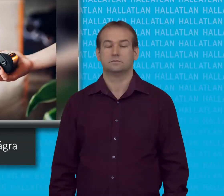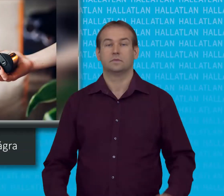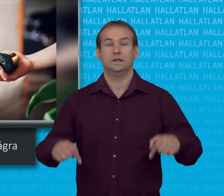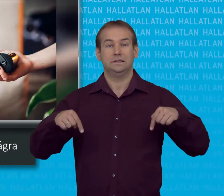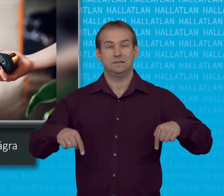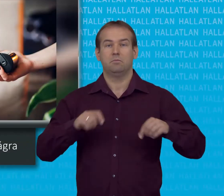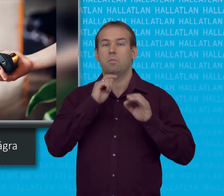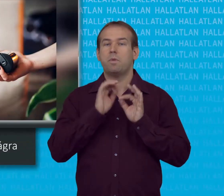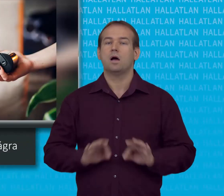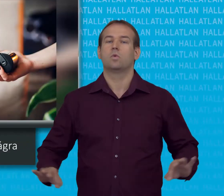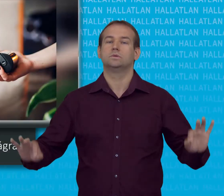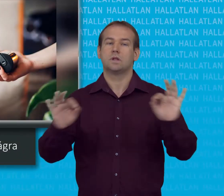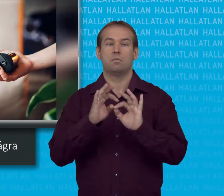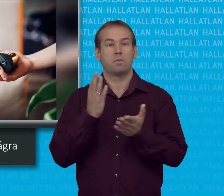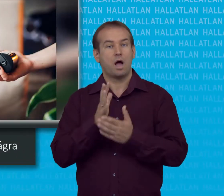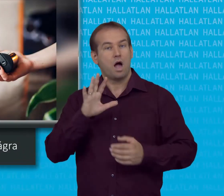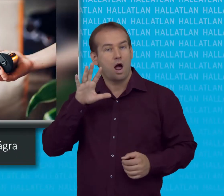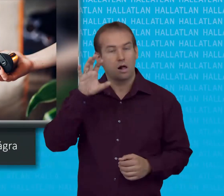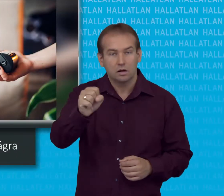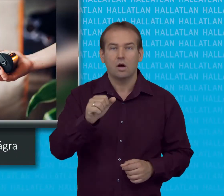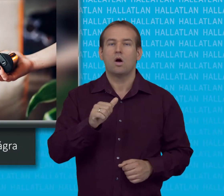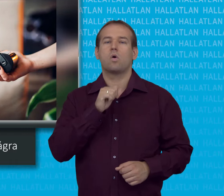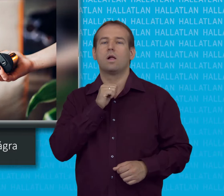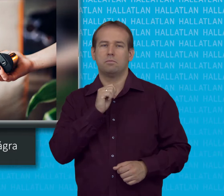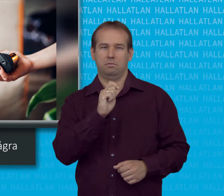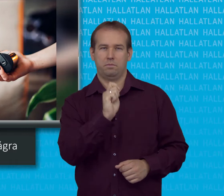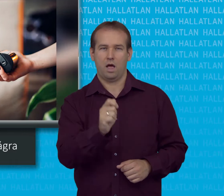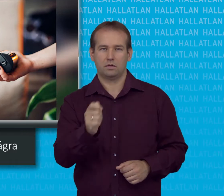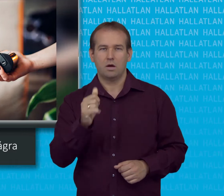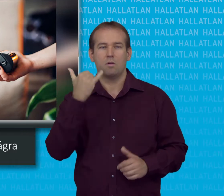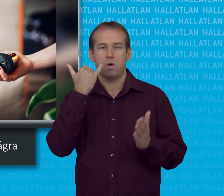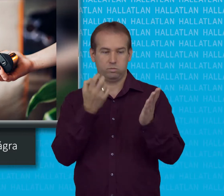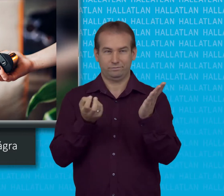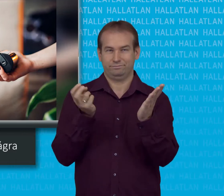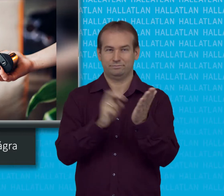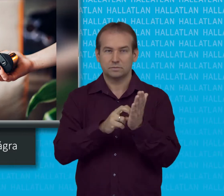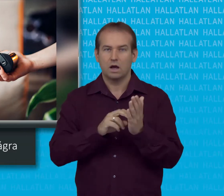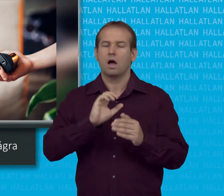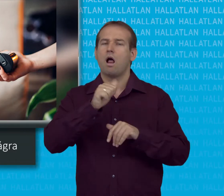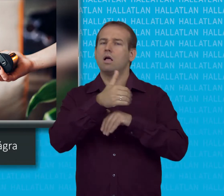Elérhetővé vált Magyarországon is a Google Pay mobilapp,